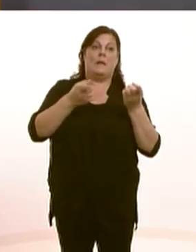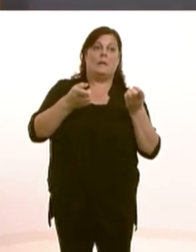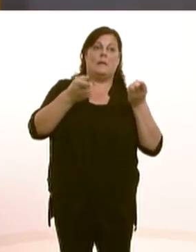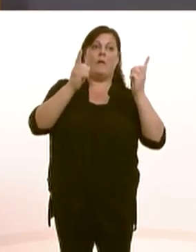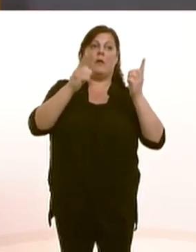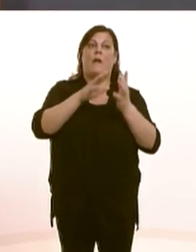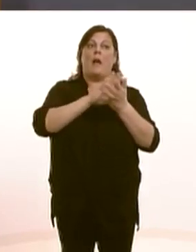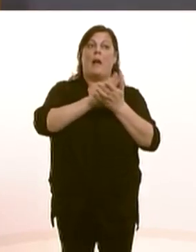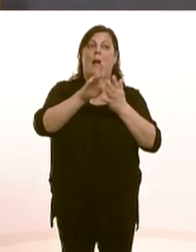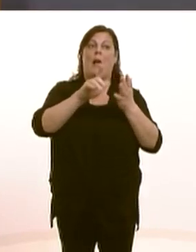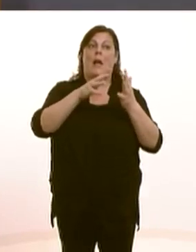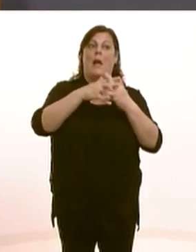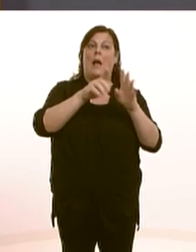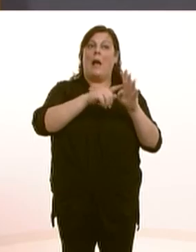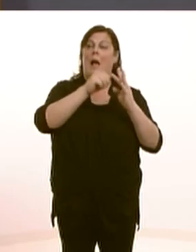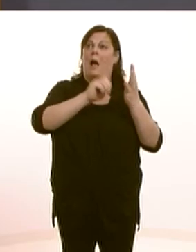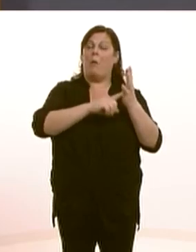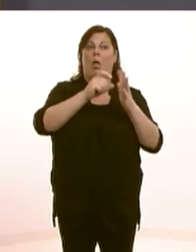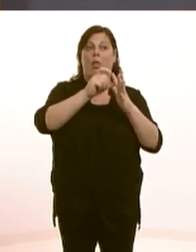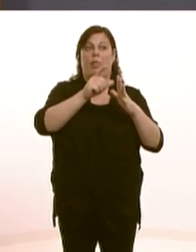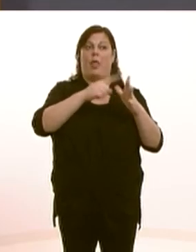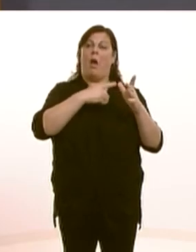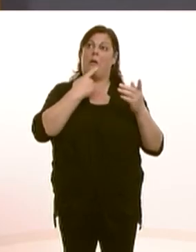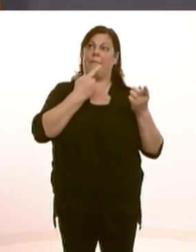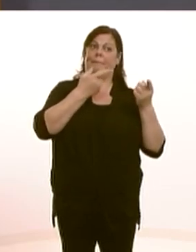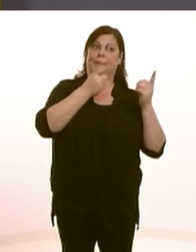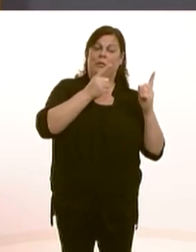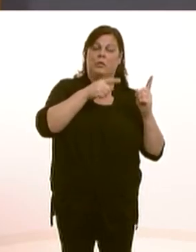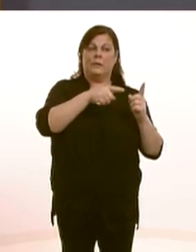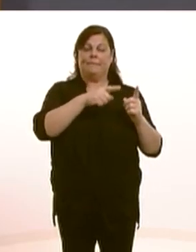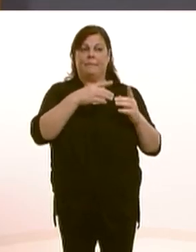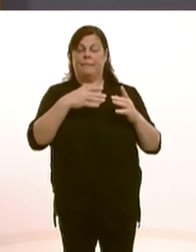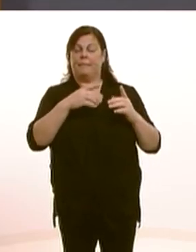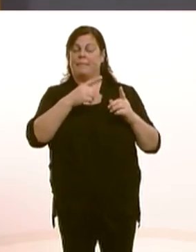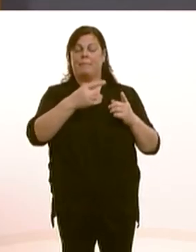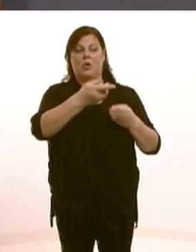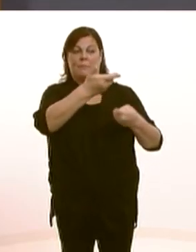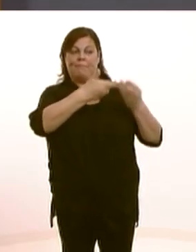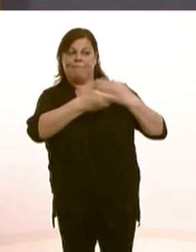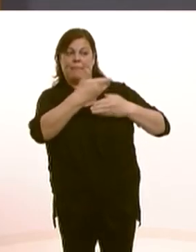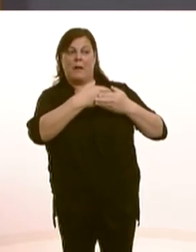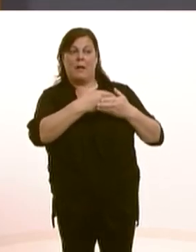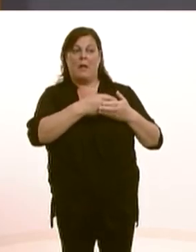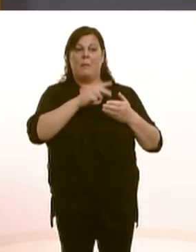Mae hi wedi cadarnhau bod arolwg diweddar wedi dangos bod 28 y cant o blant hyd at bedair